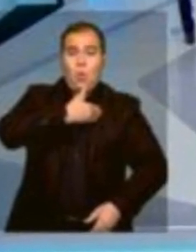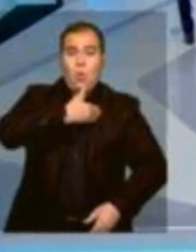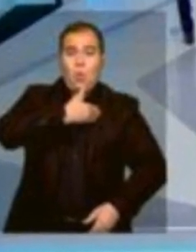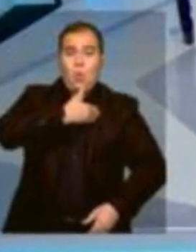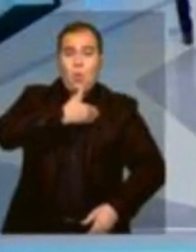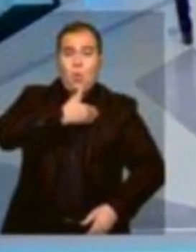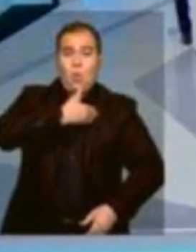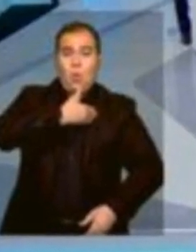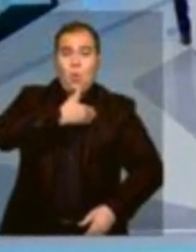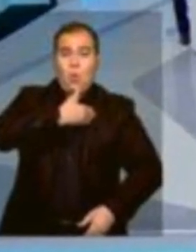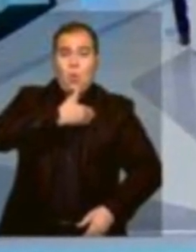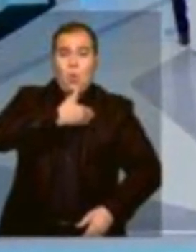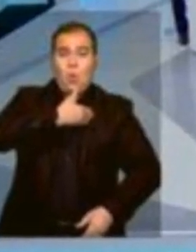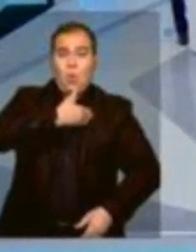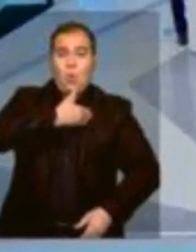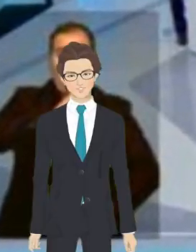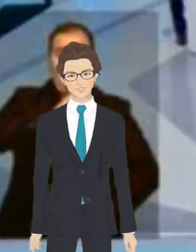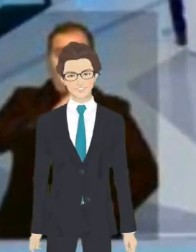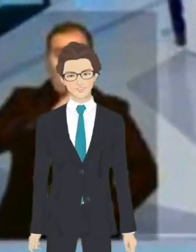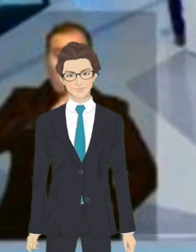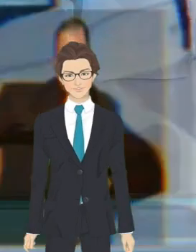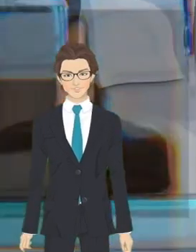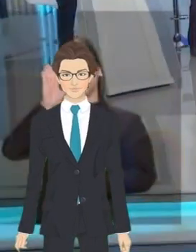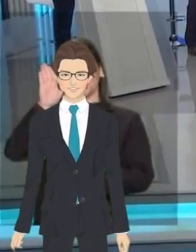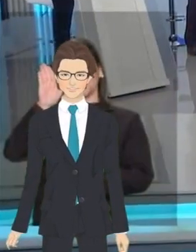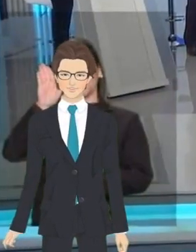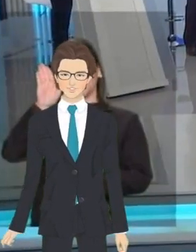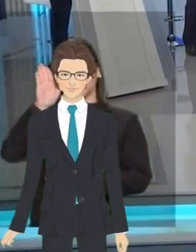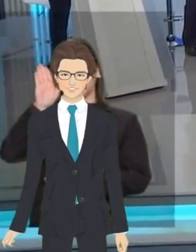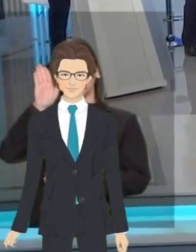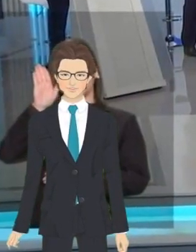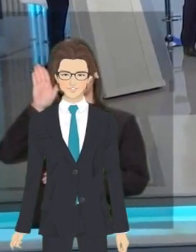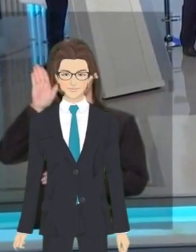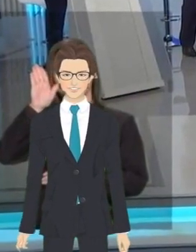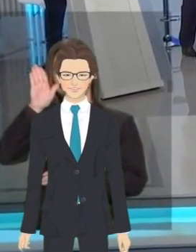escolar e vacinação de crianças Haddad e Tarcísio debatem sobre vacinação